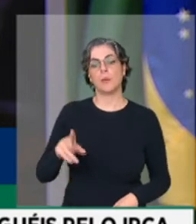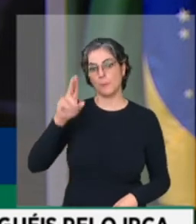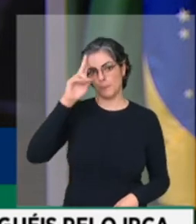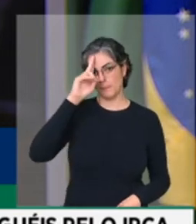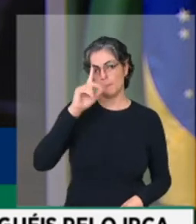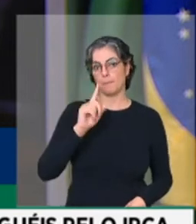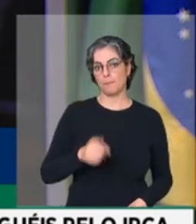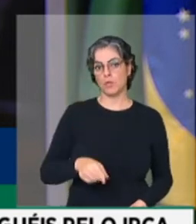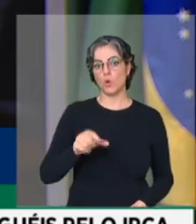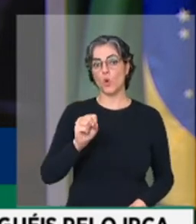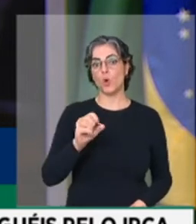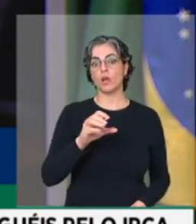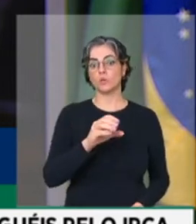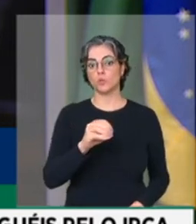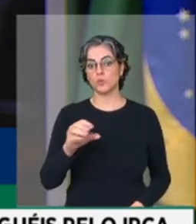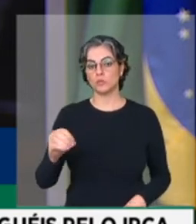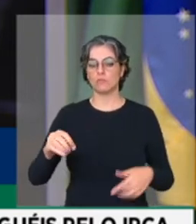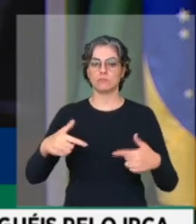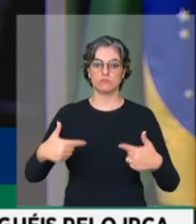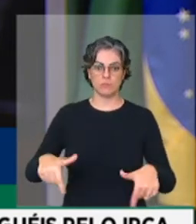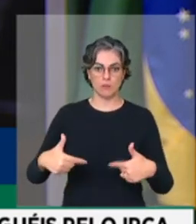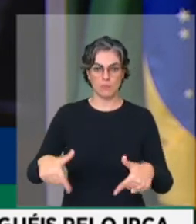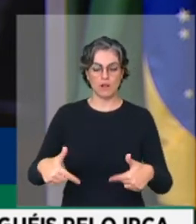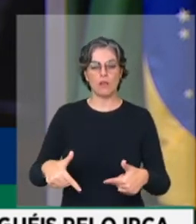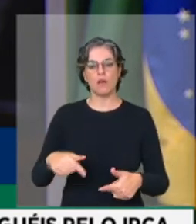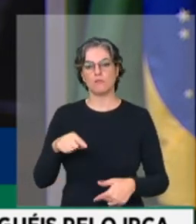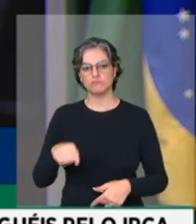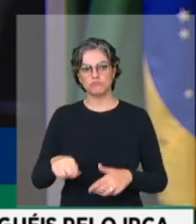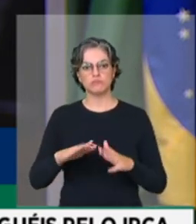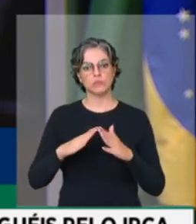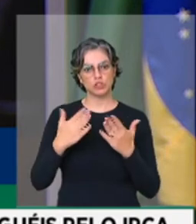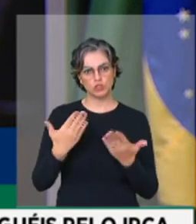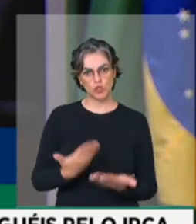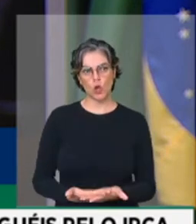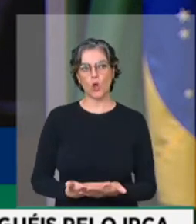MILITARES LITARES.... QUE VAI TRABALHAR EM TORNO DESSA ESCOLA... COM INVESTIMENTO